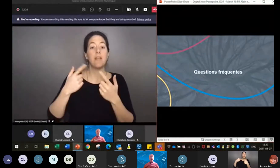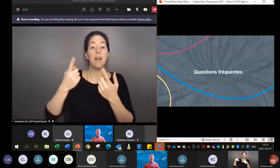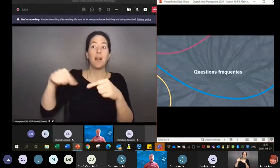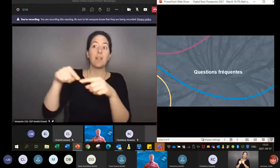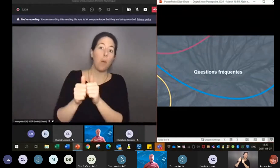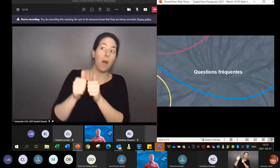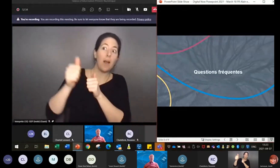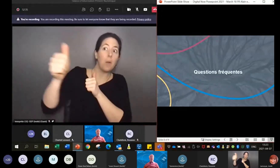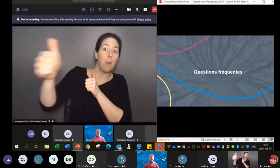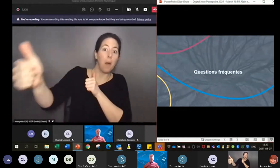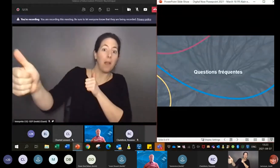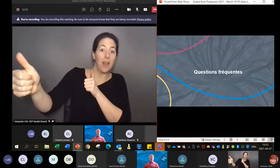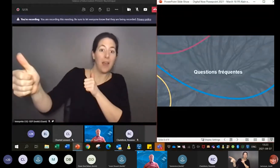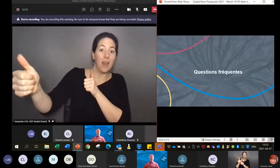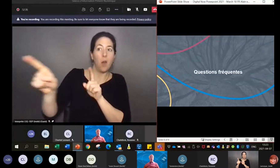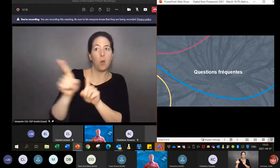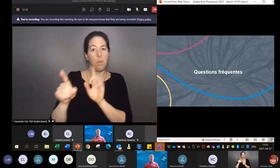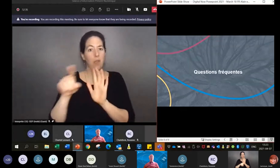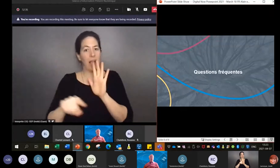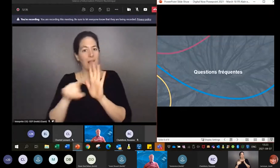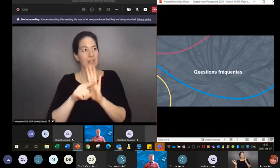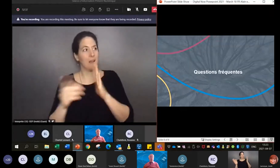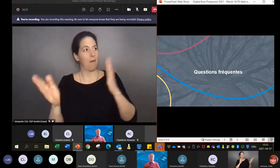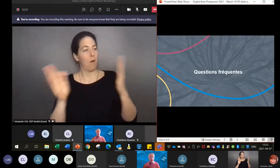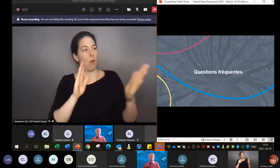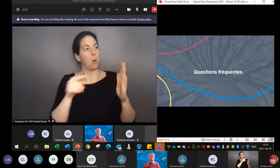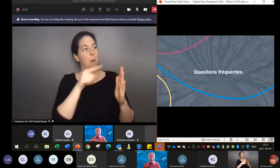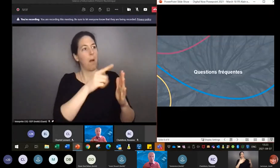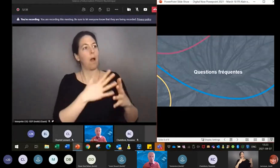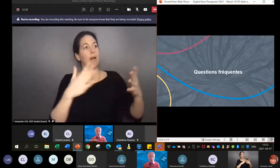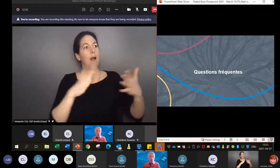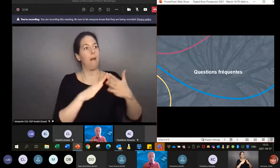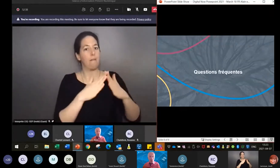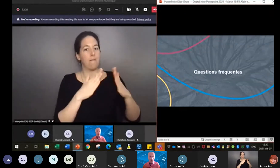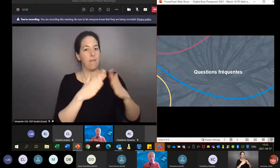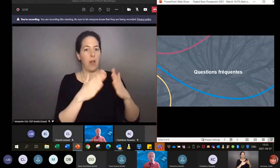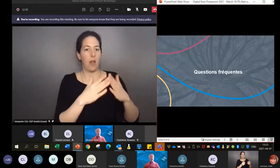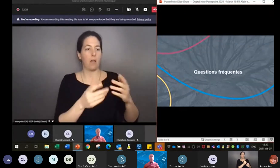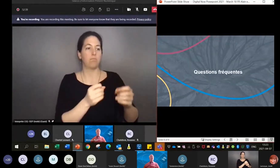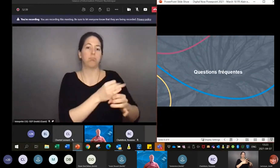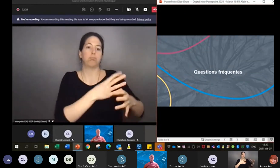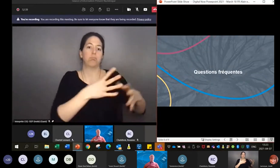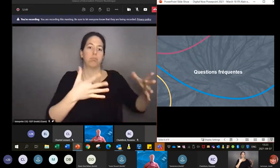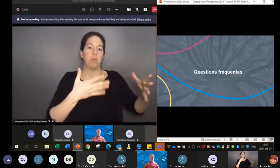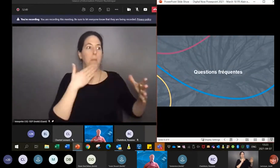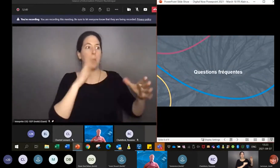rapport à celles des grandes villes dont le nombre est probablement plus élevé et qui